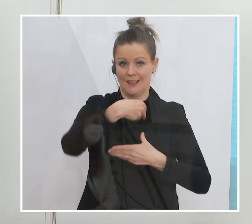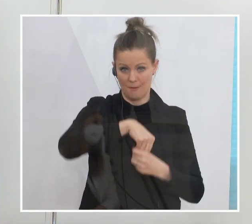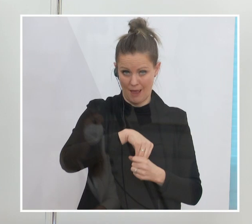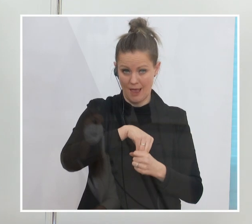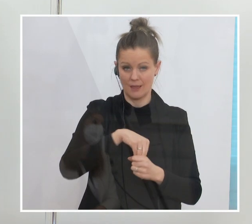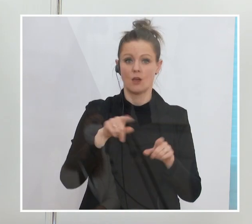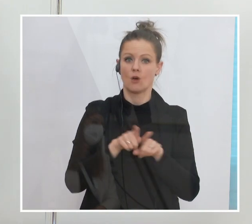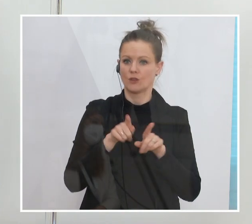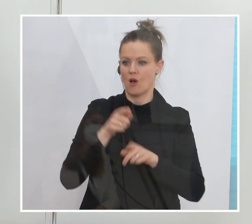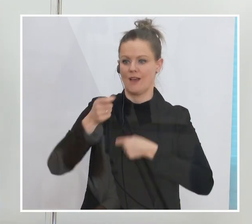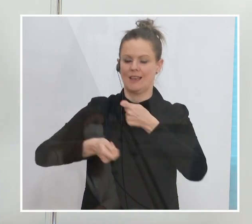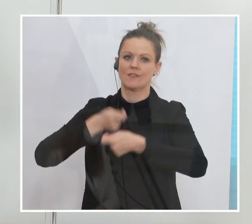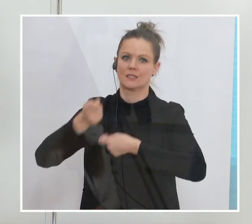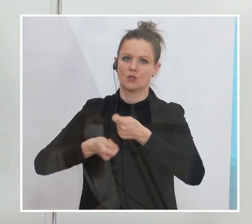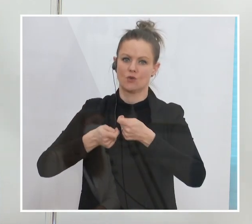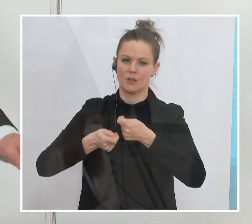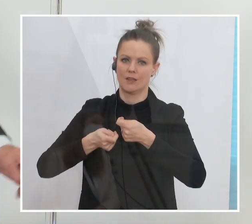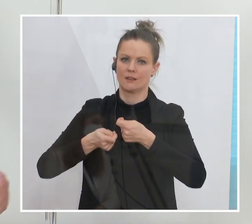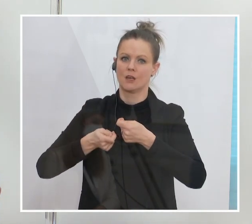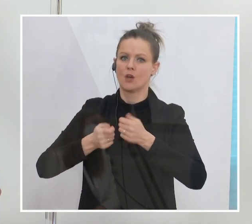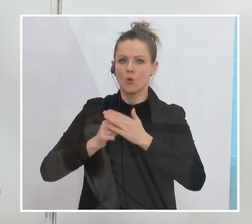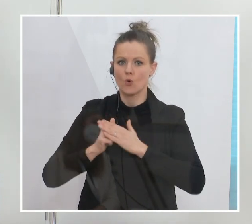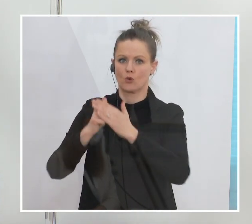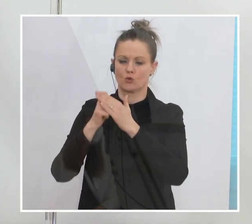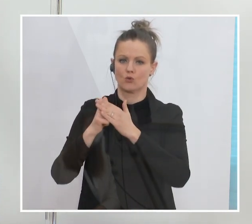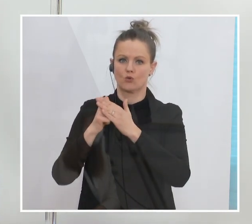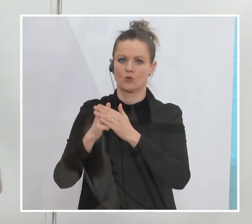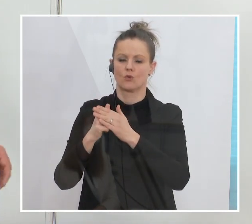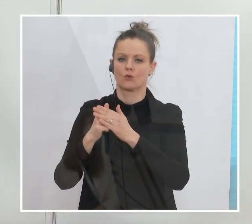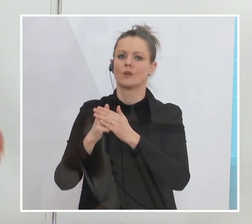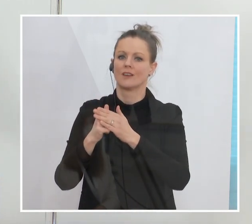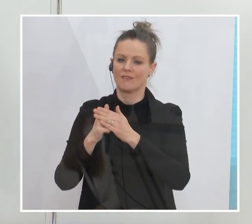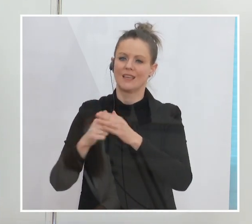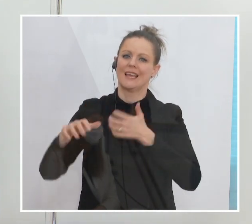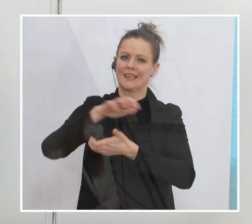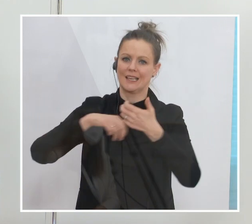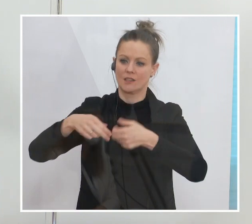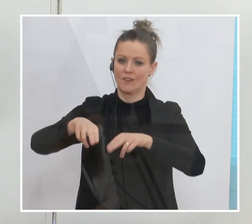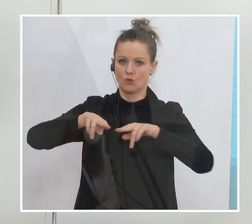Investition und Investitionsstützungen um aus der Krise gut rauszukommen. Und zwar für die Firmen,